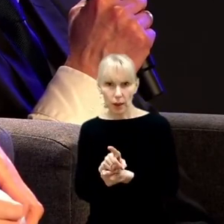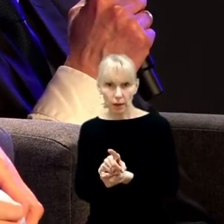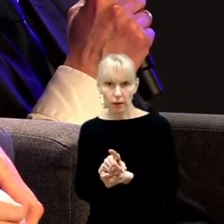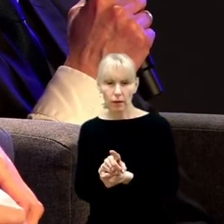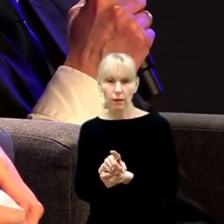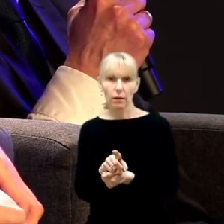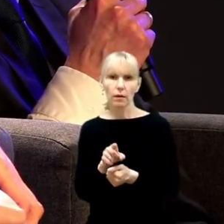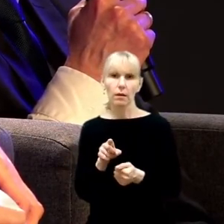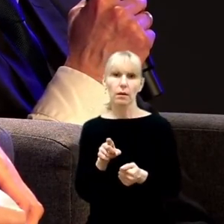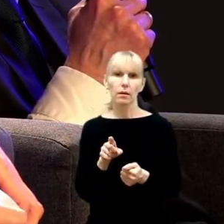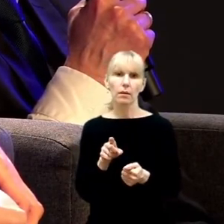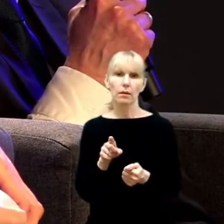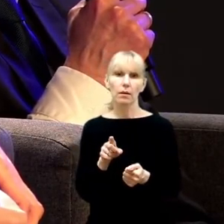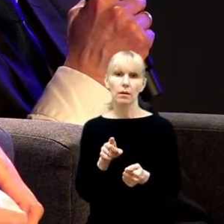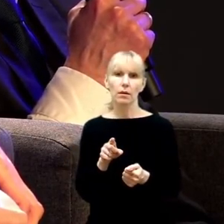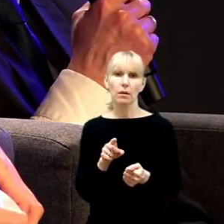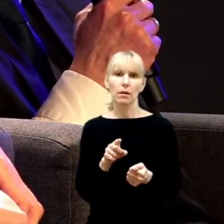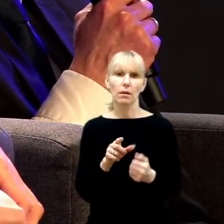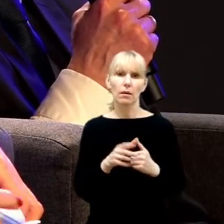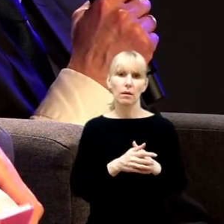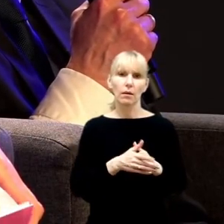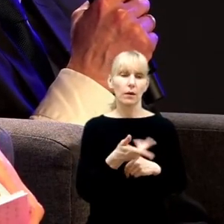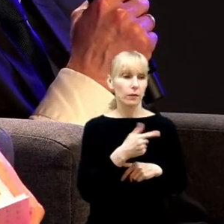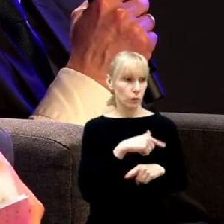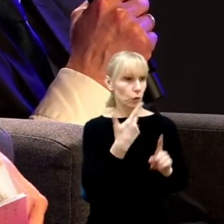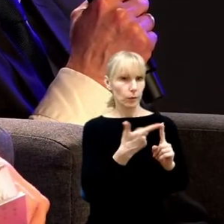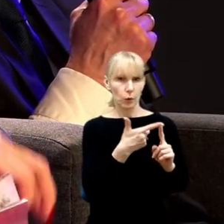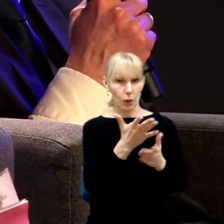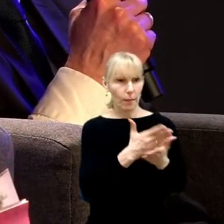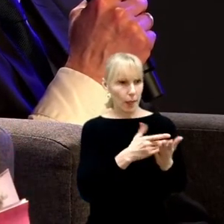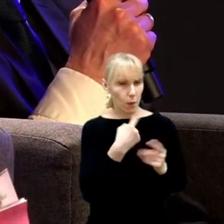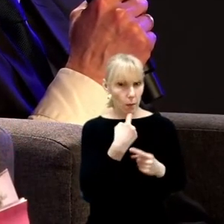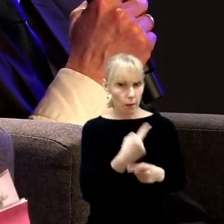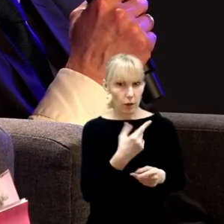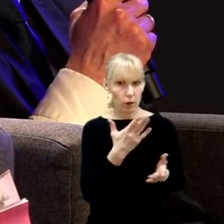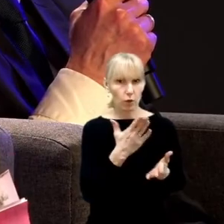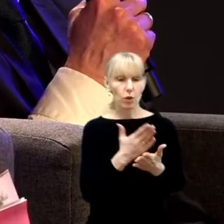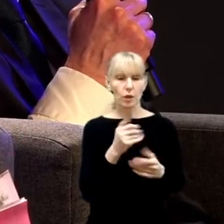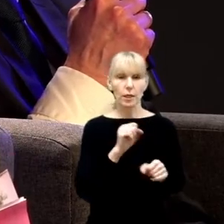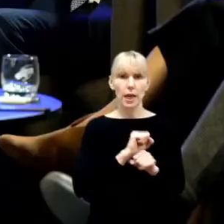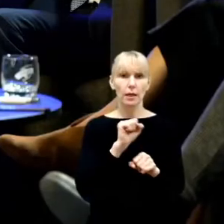tutaj Pan dyrektor BGK mówił o tym, że jest procedowane dokumenty,